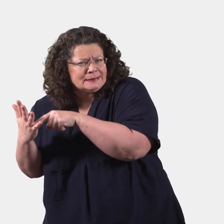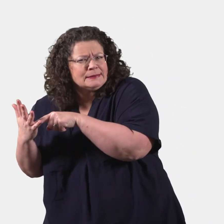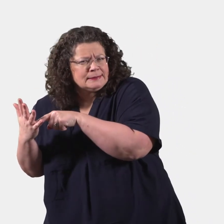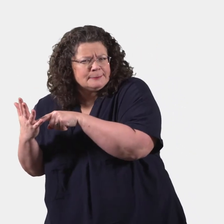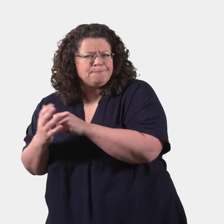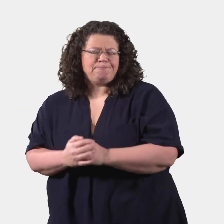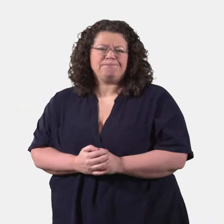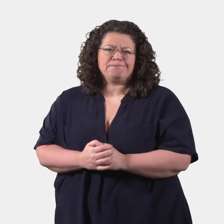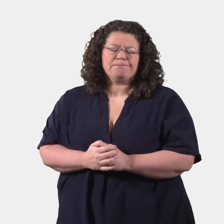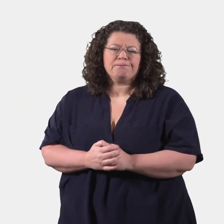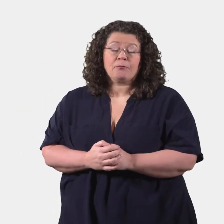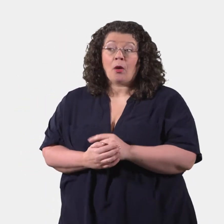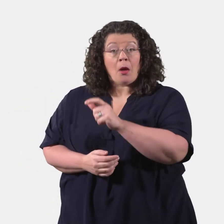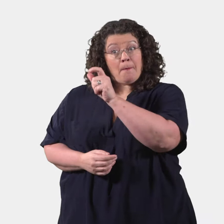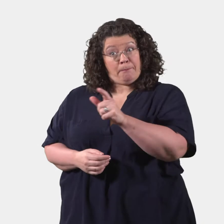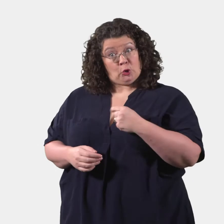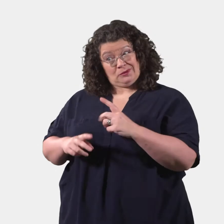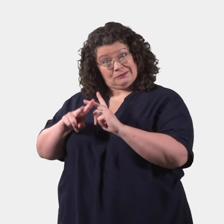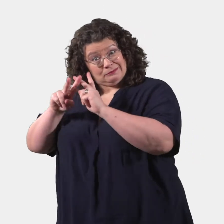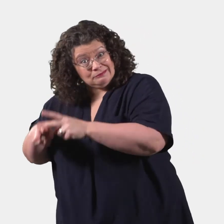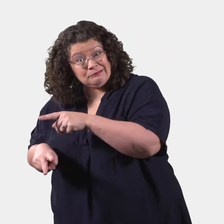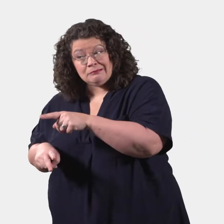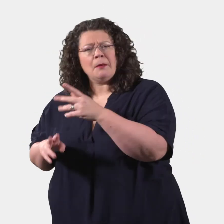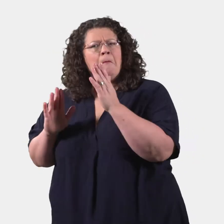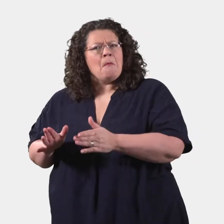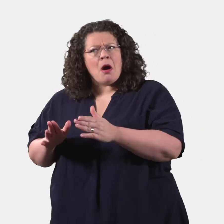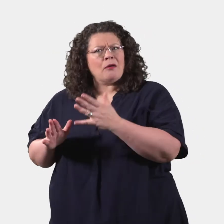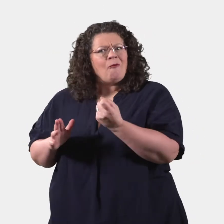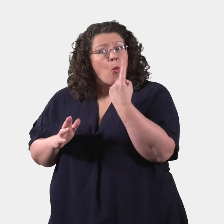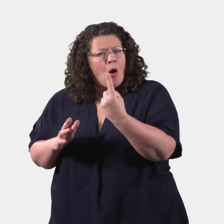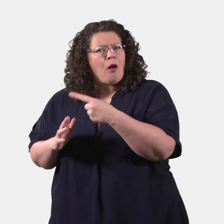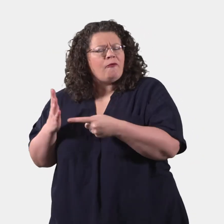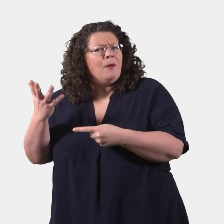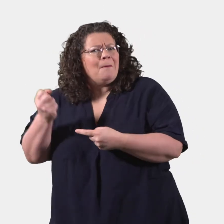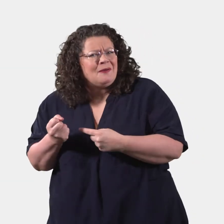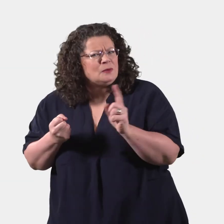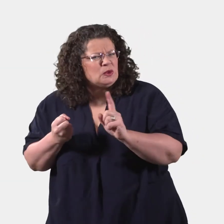cael y Lwfans Gofalwyr.